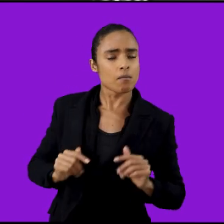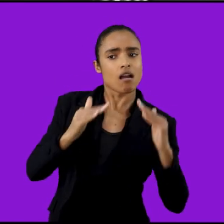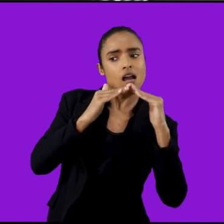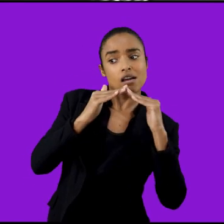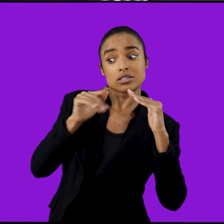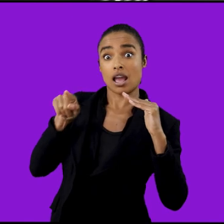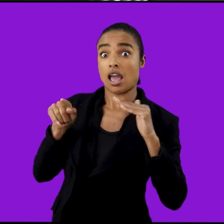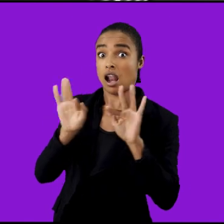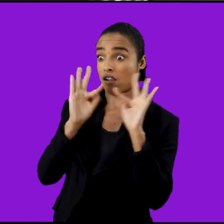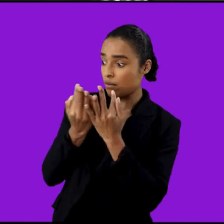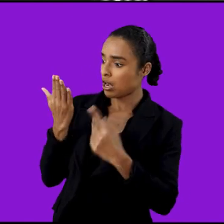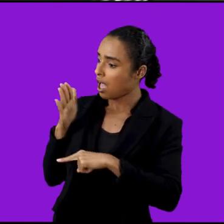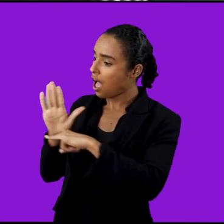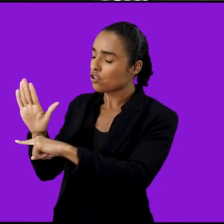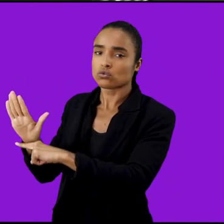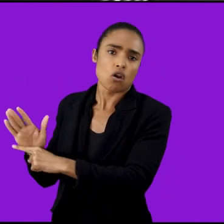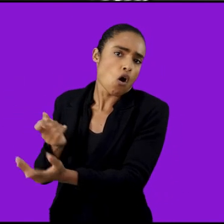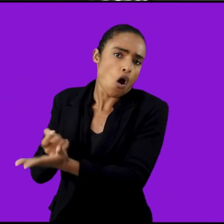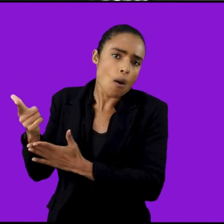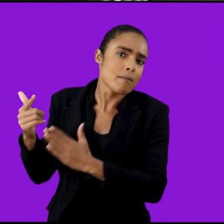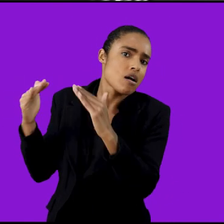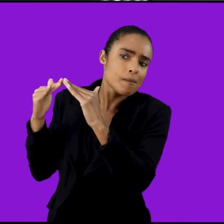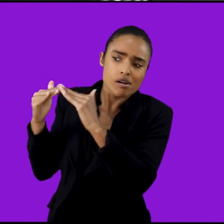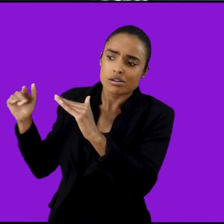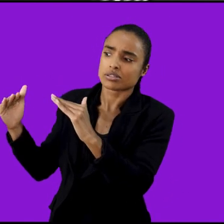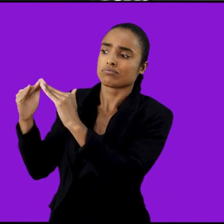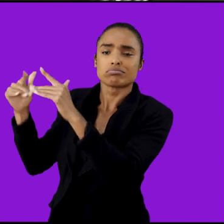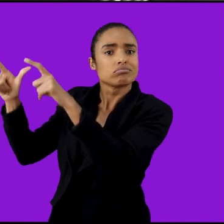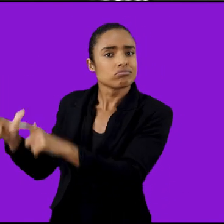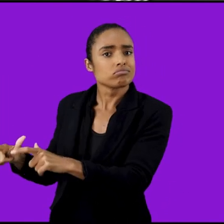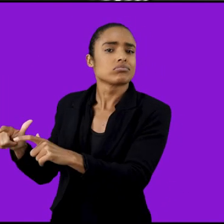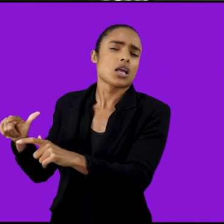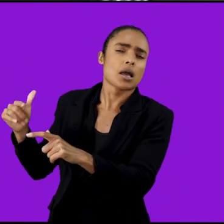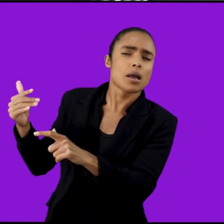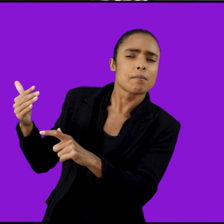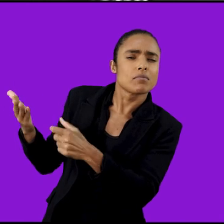de classe média. Então era uma pessoa preta no lugar onde só tinha pessoas brancas. E